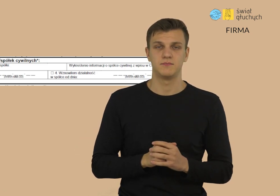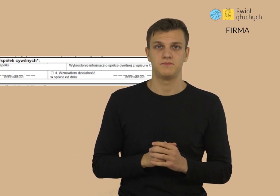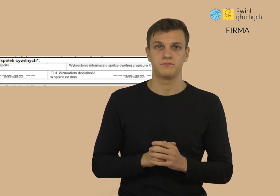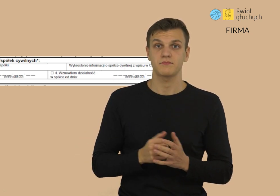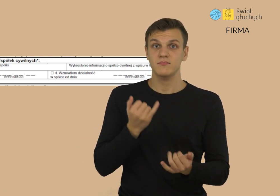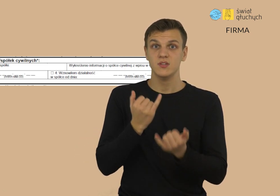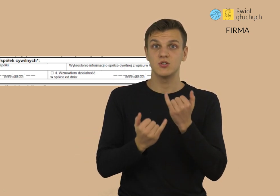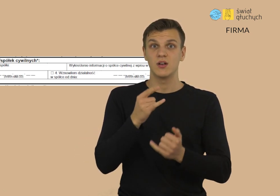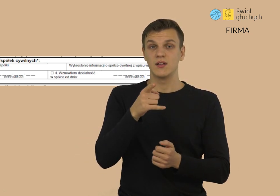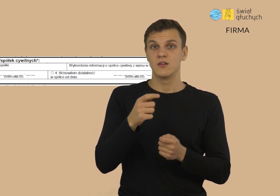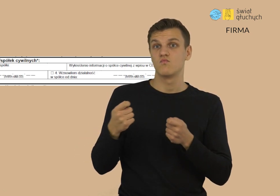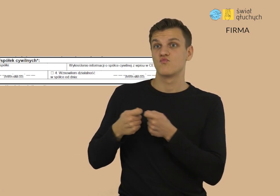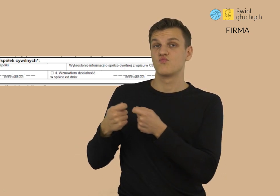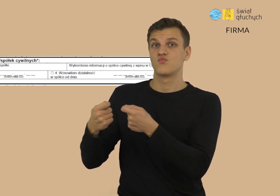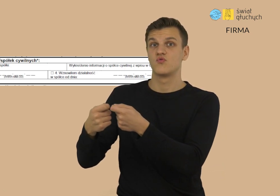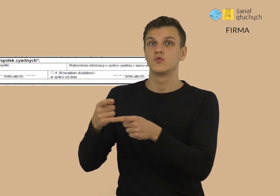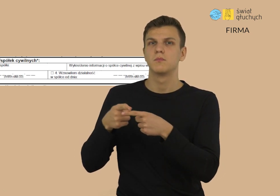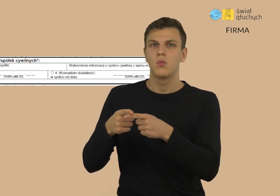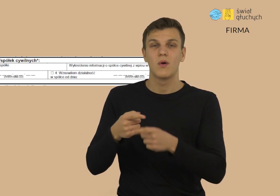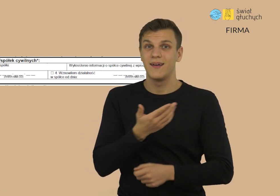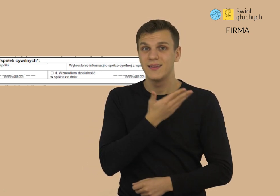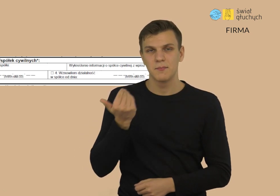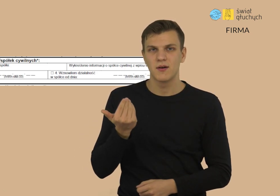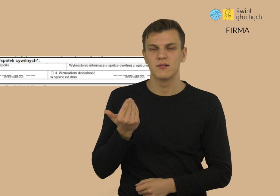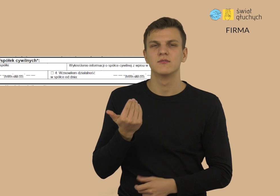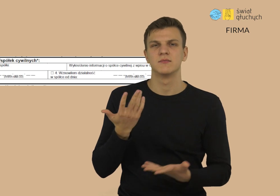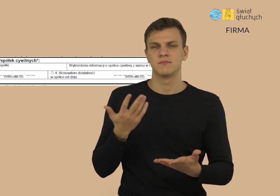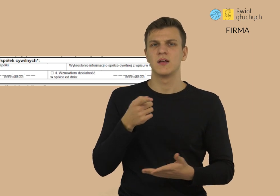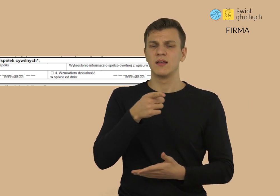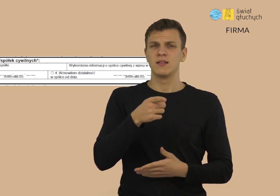Jeśli nie jesteś wspólnikiem żadnej spółki cywilnej,